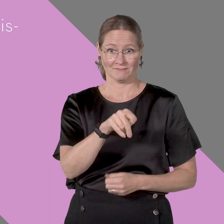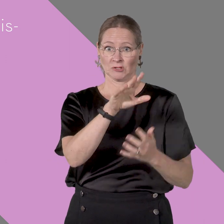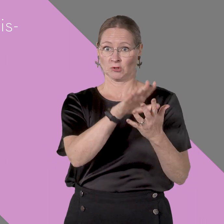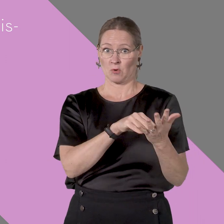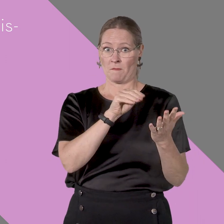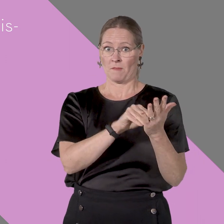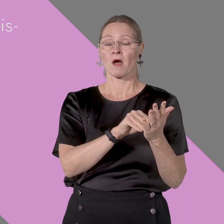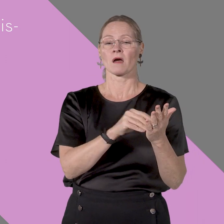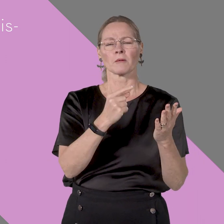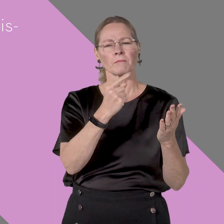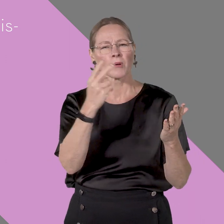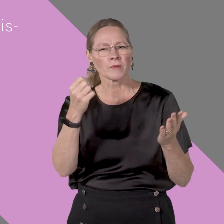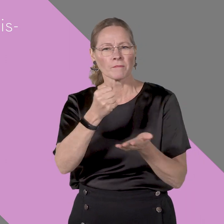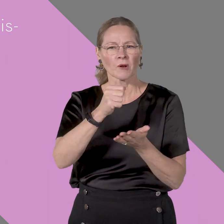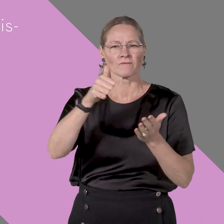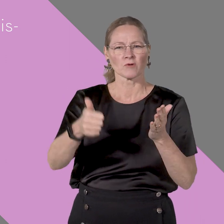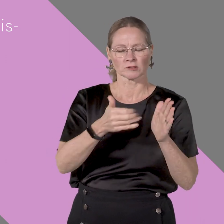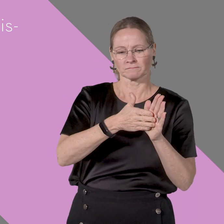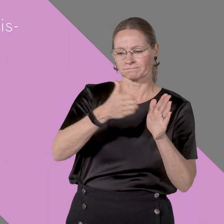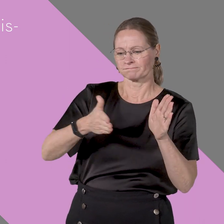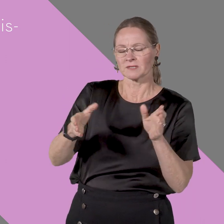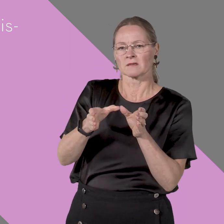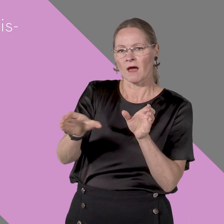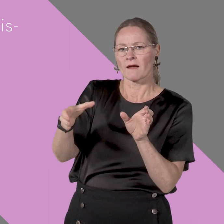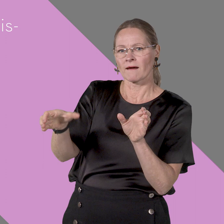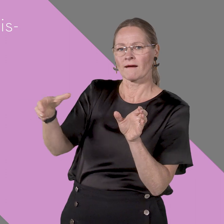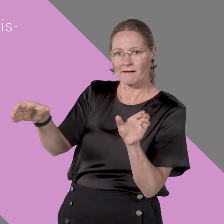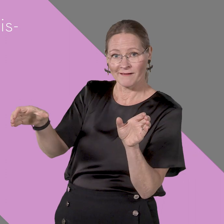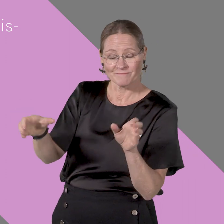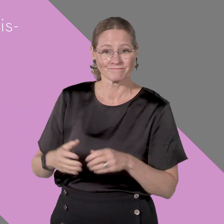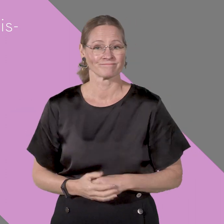Summa tullaan jakamaan muutaman budjettivuoden ajanjaksolle.